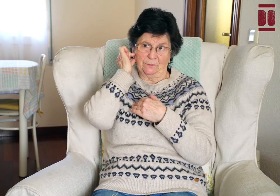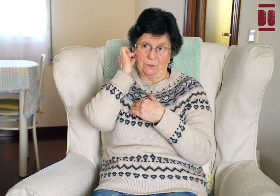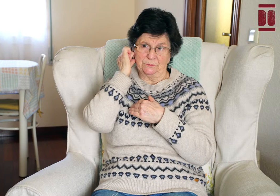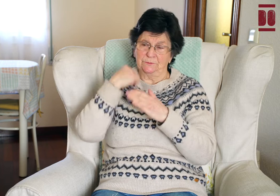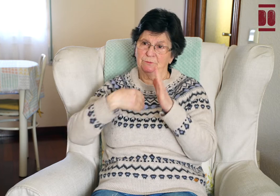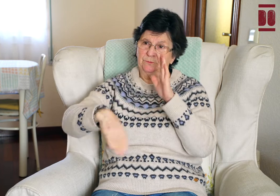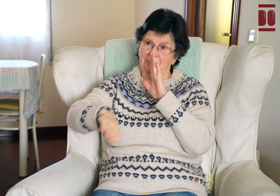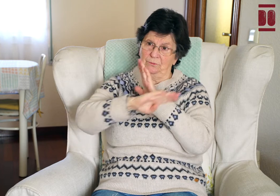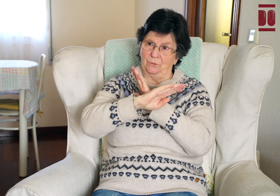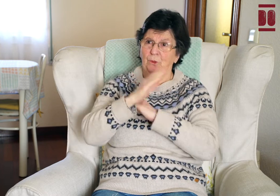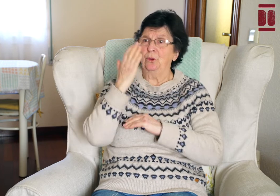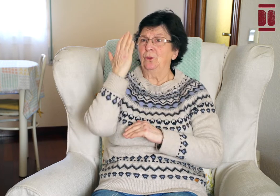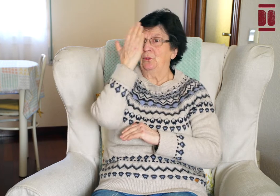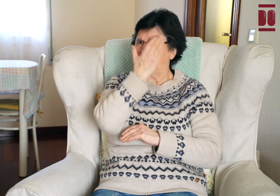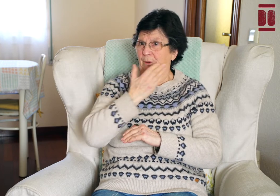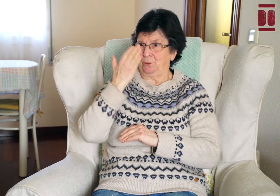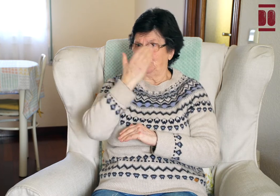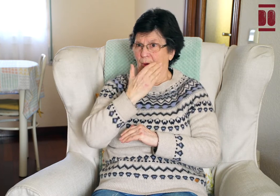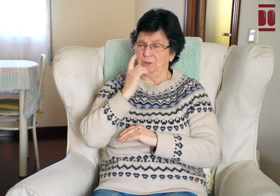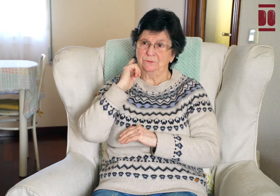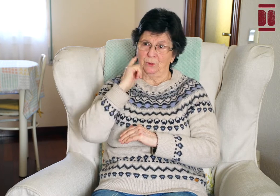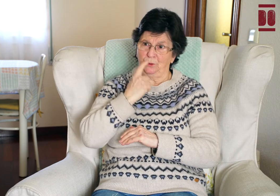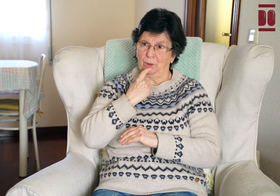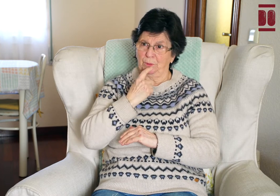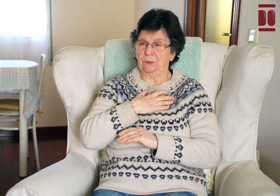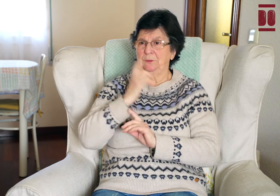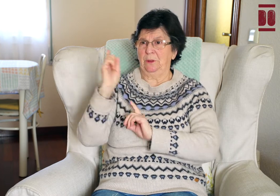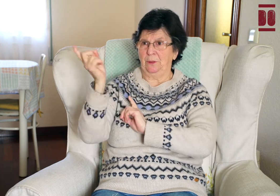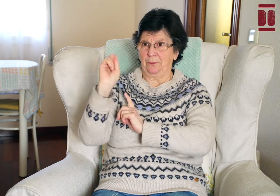Después fui al colegio de sordos, cerca de Bilbao.